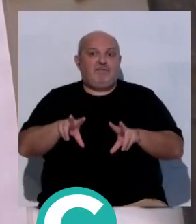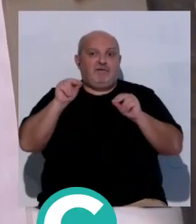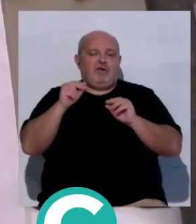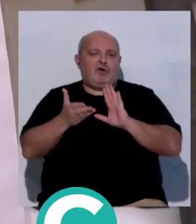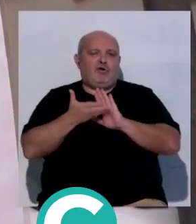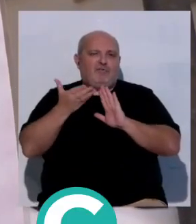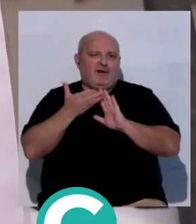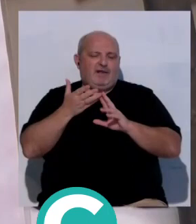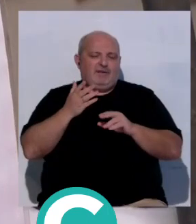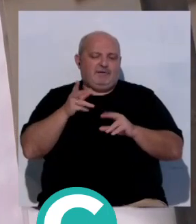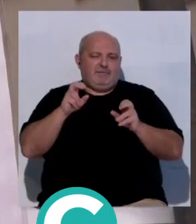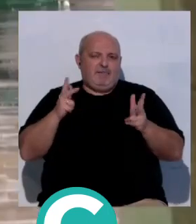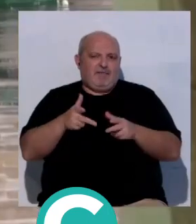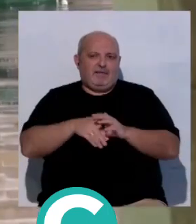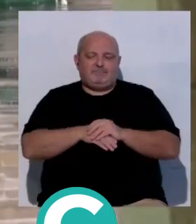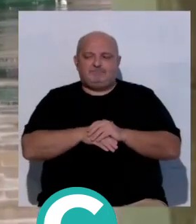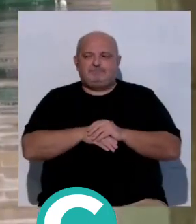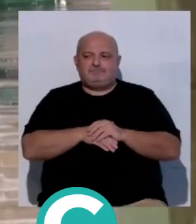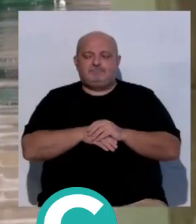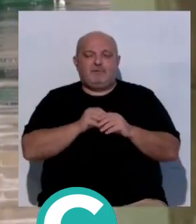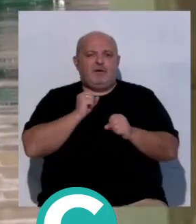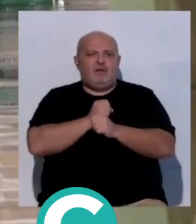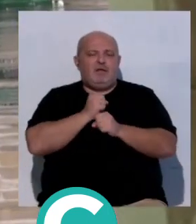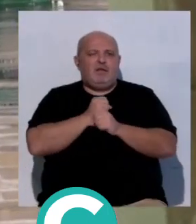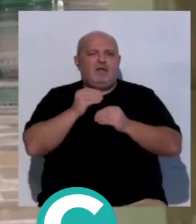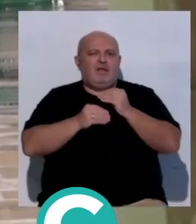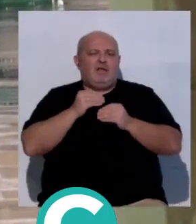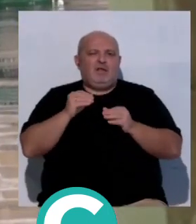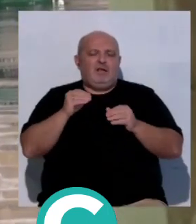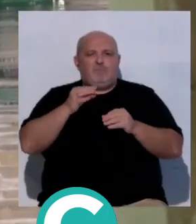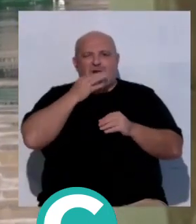las actuaciones de emergencia los trabajos se están realizando en turno de tarde una vez que